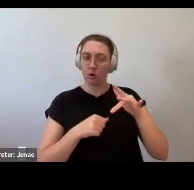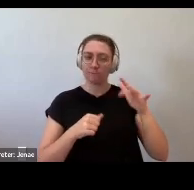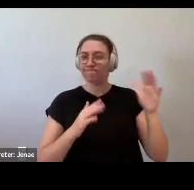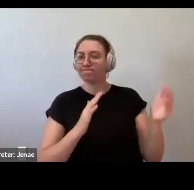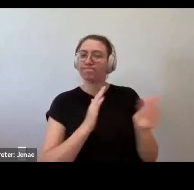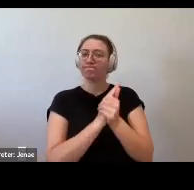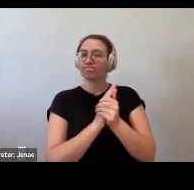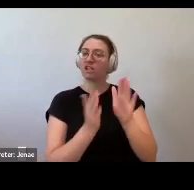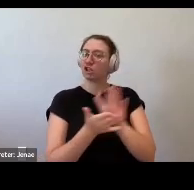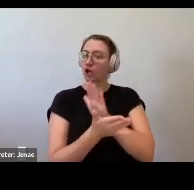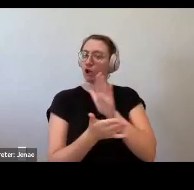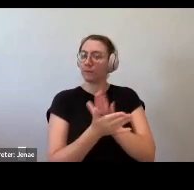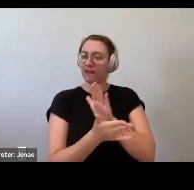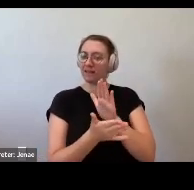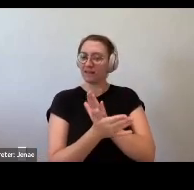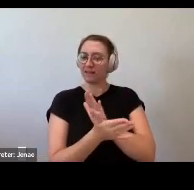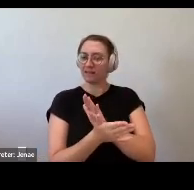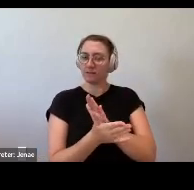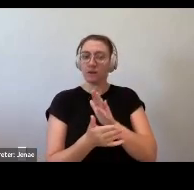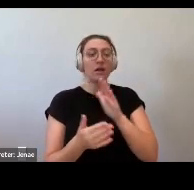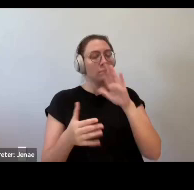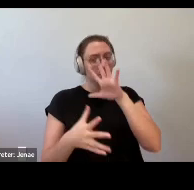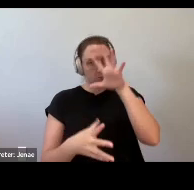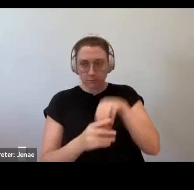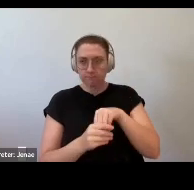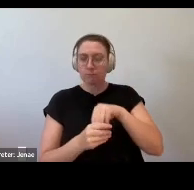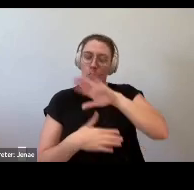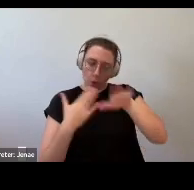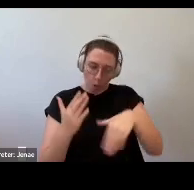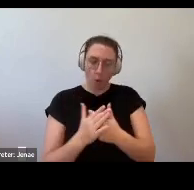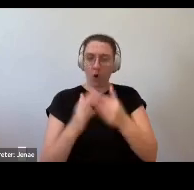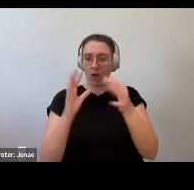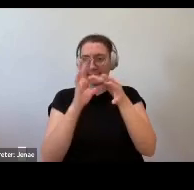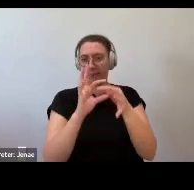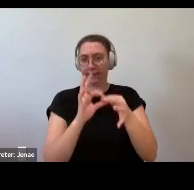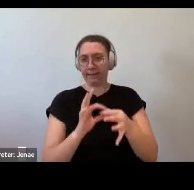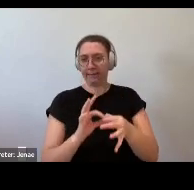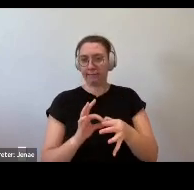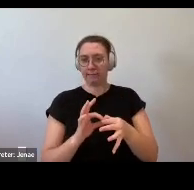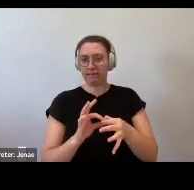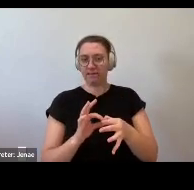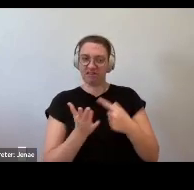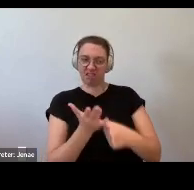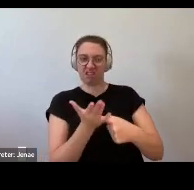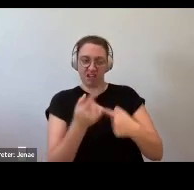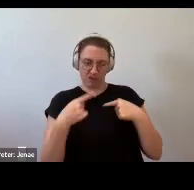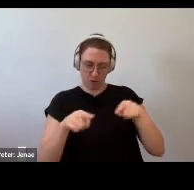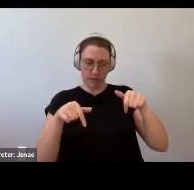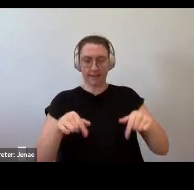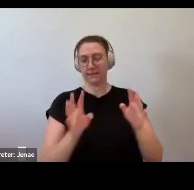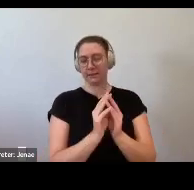que incluye todos los enlaces a los recursos y sitios web tratados en esta sesión, el cual estará